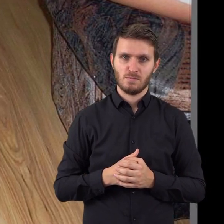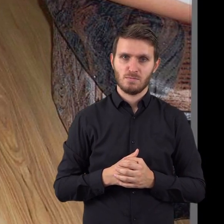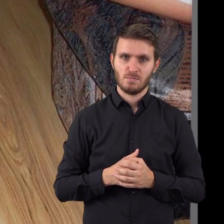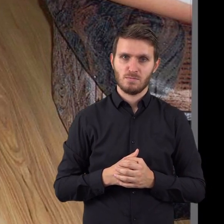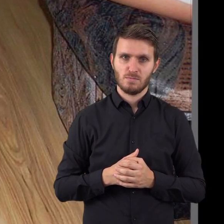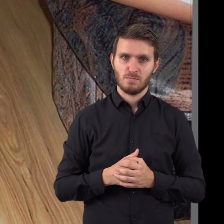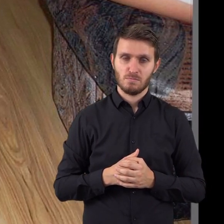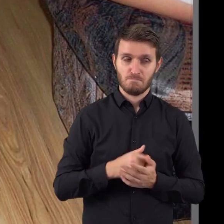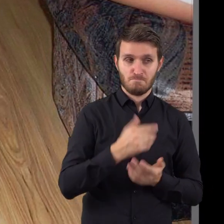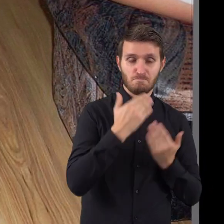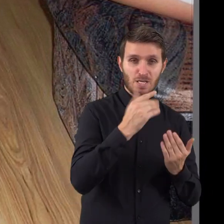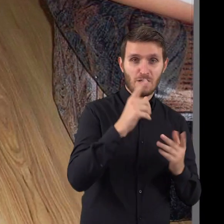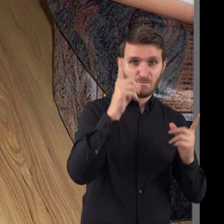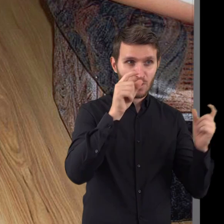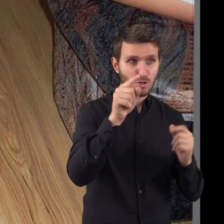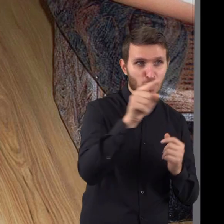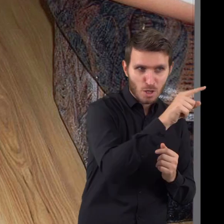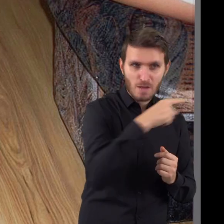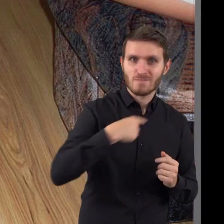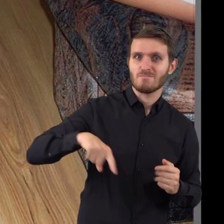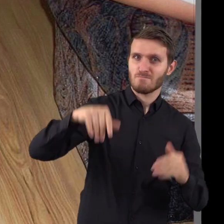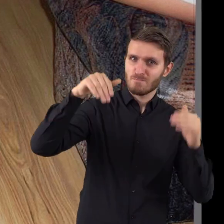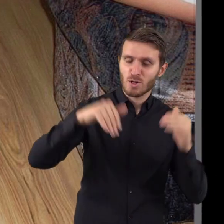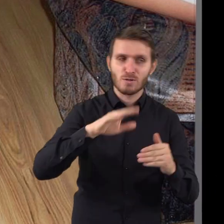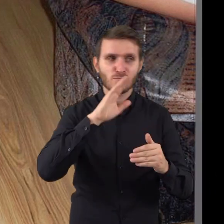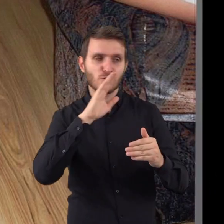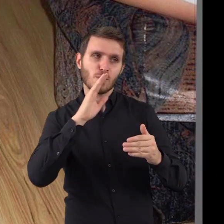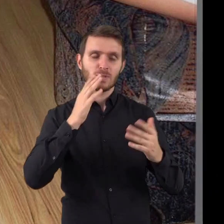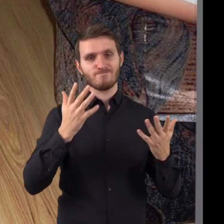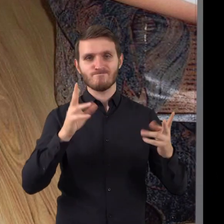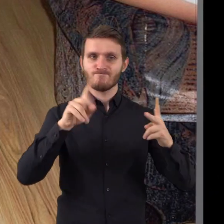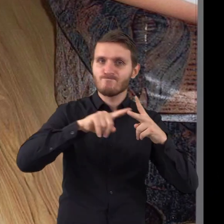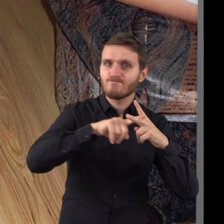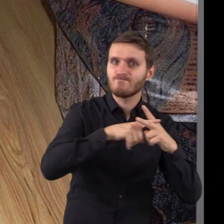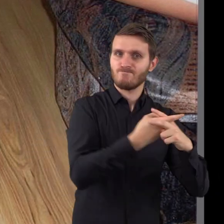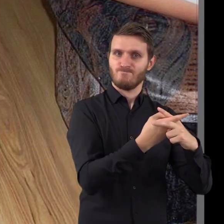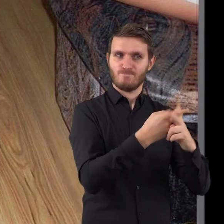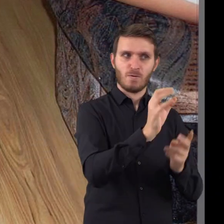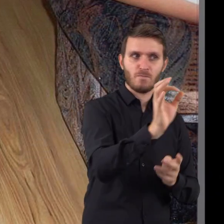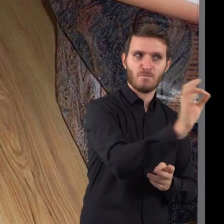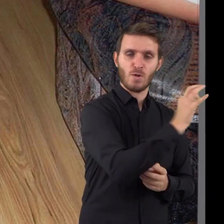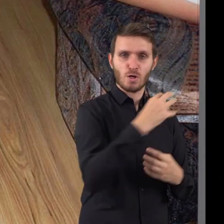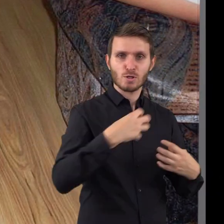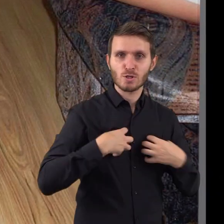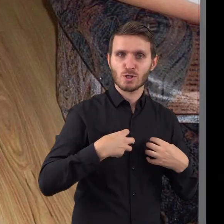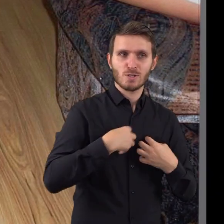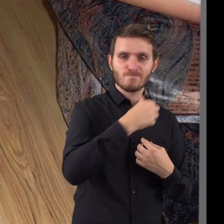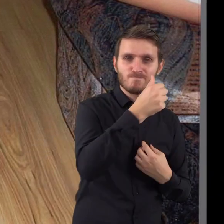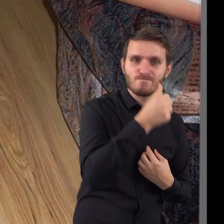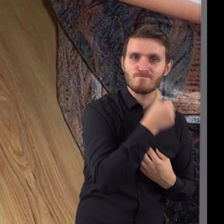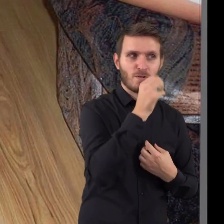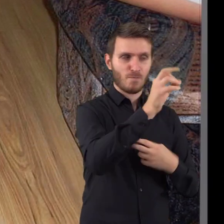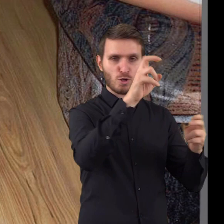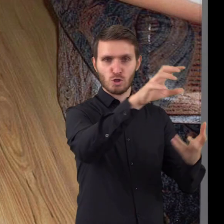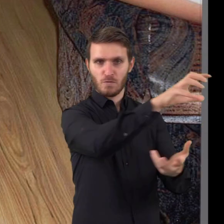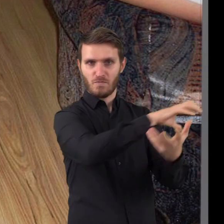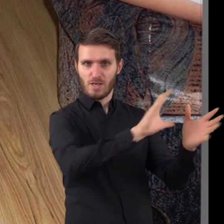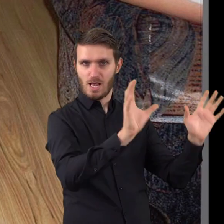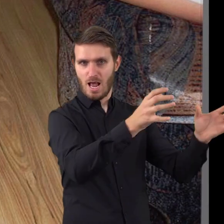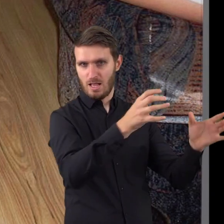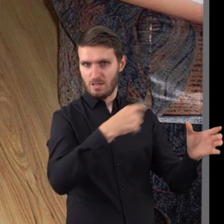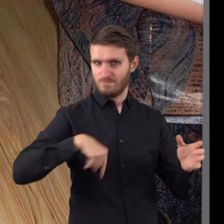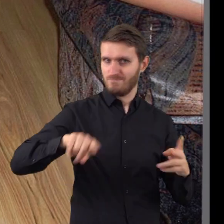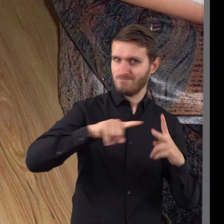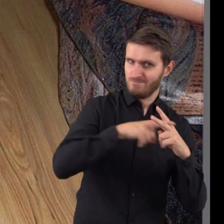Te fotografie dają nam dostęp do czyjejś intymności, czyjegoś osobistego świata.